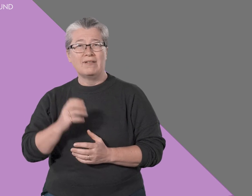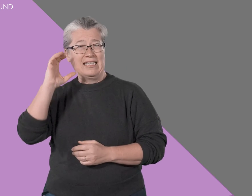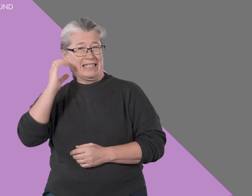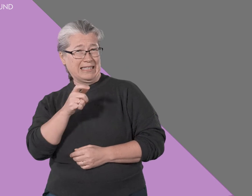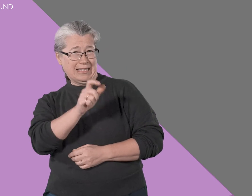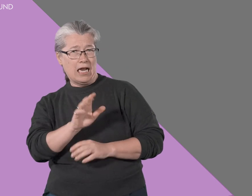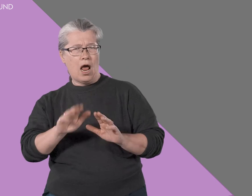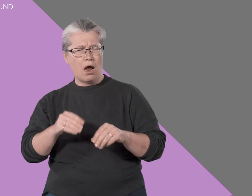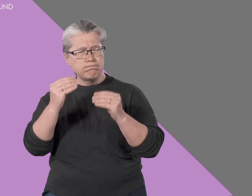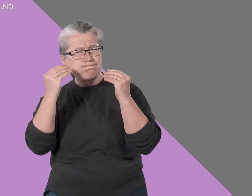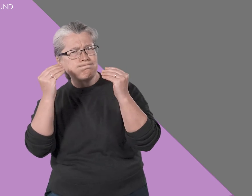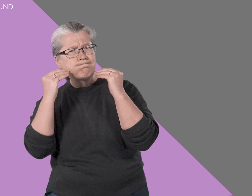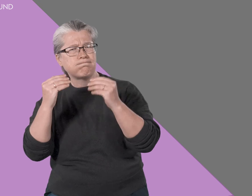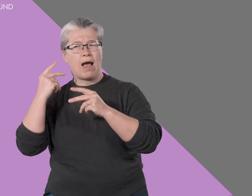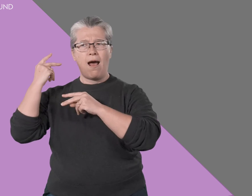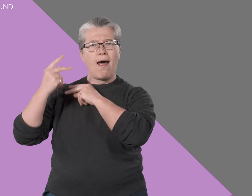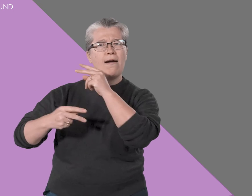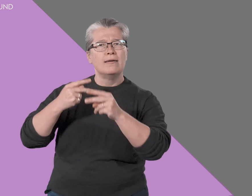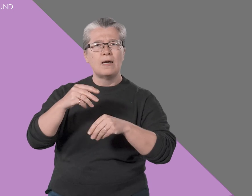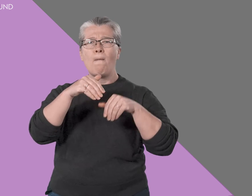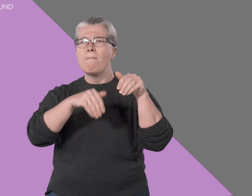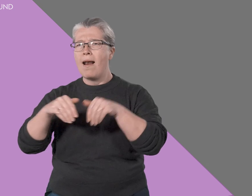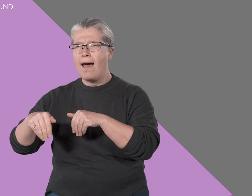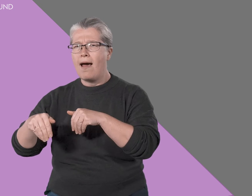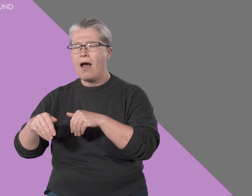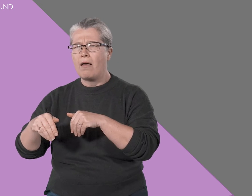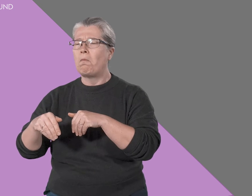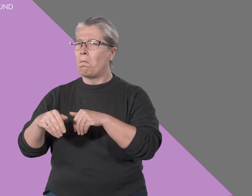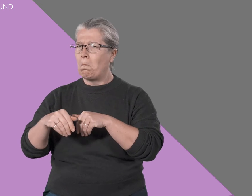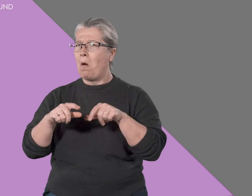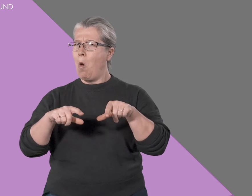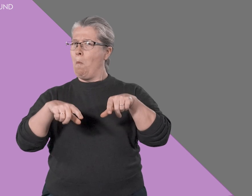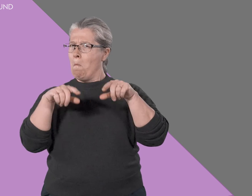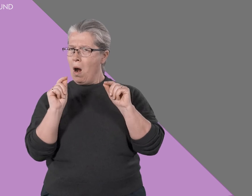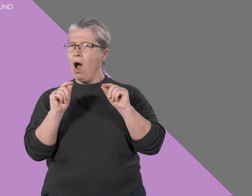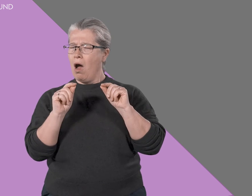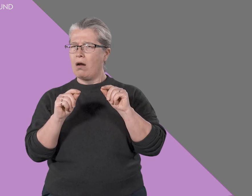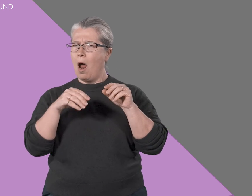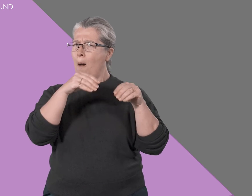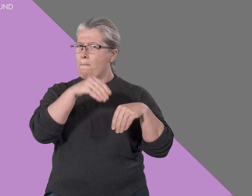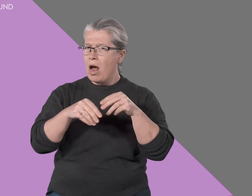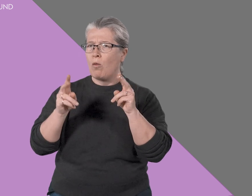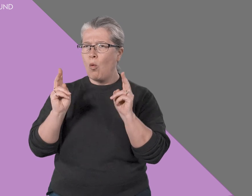Under sina studier av klassisk balett märkte Stina att det används -